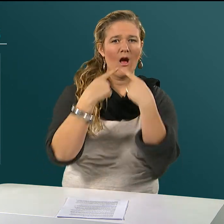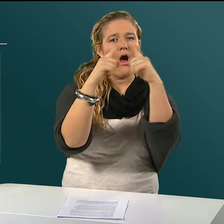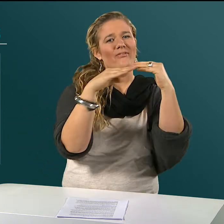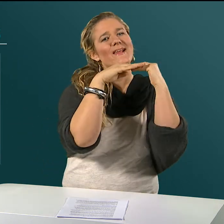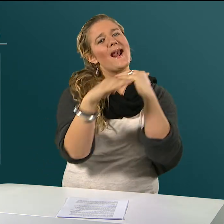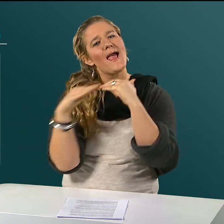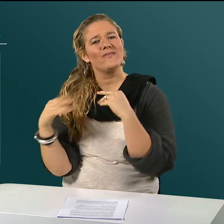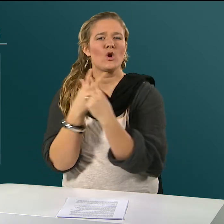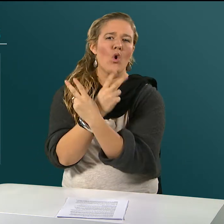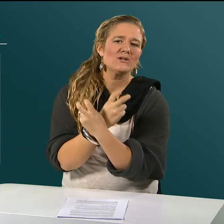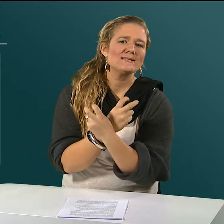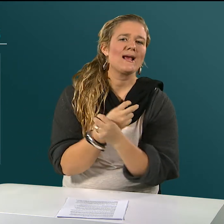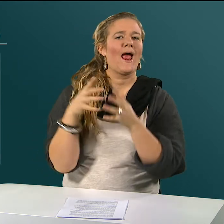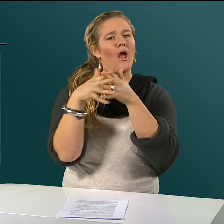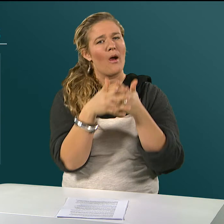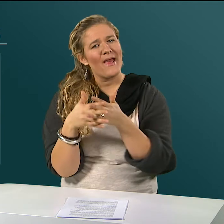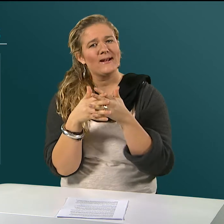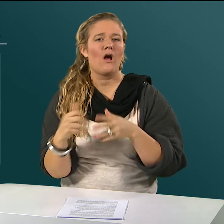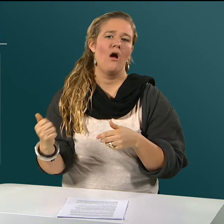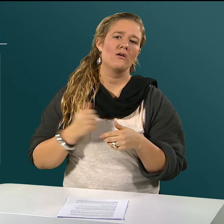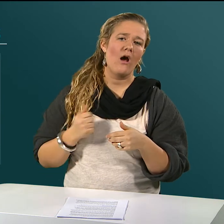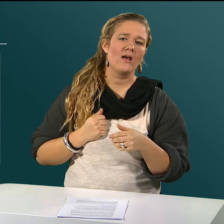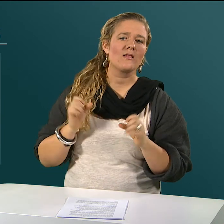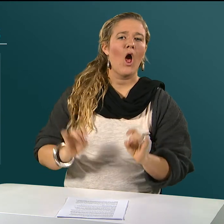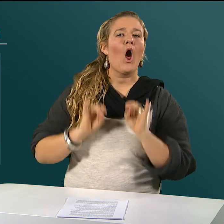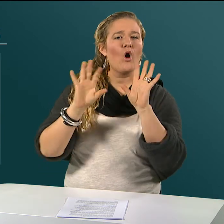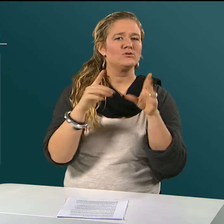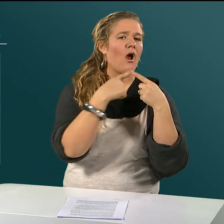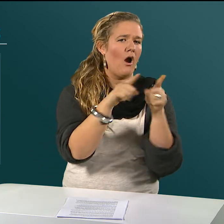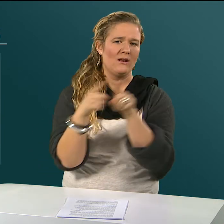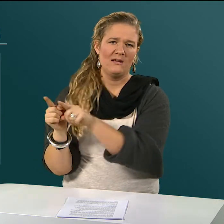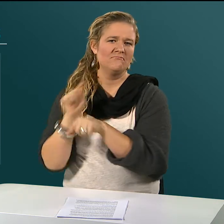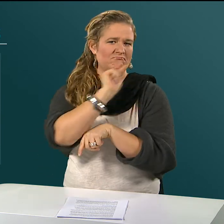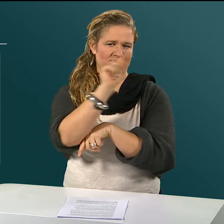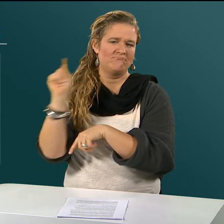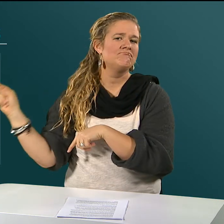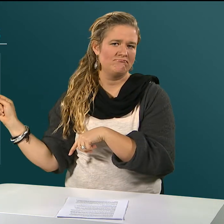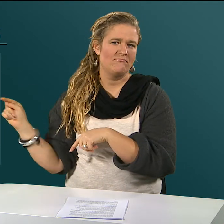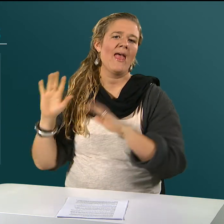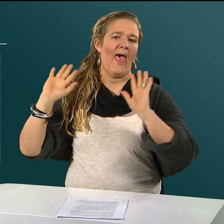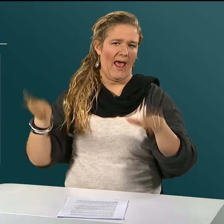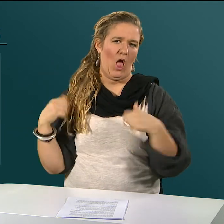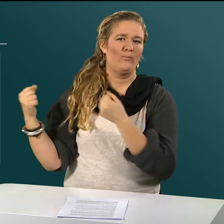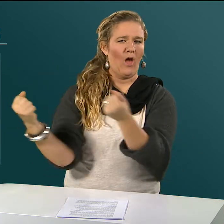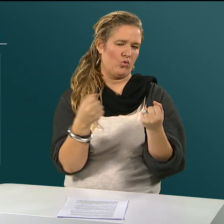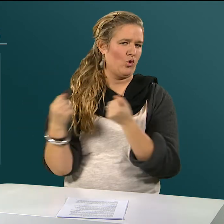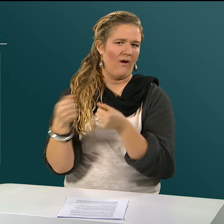Andere Länder wie Oesterreich, Amerika, Kanada, Australien sind Gehörlose schon seit längerem im Auto unterwegs,